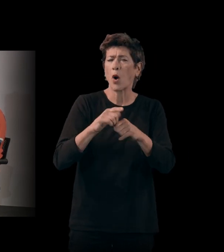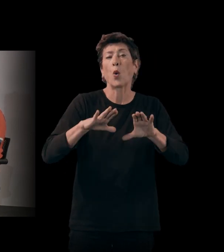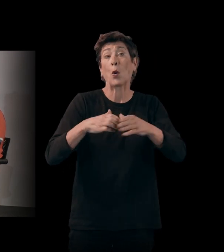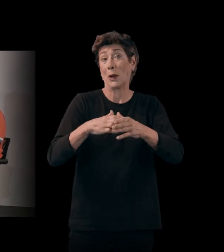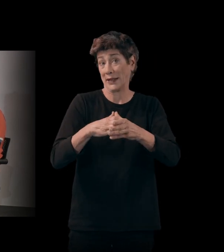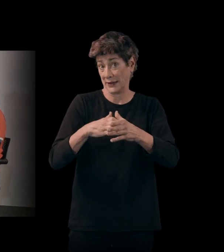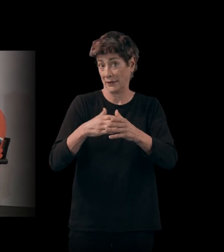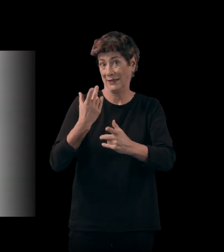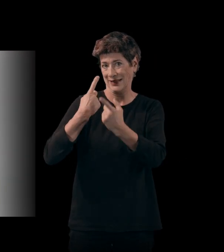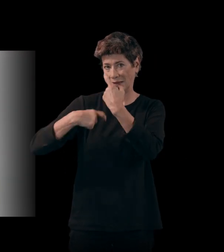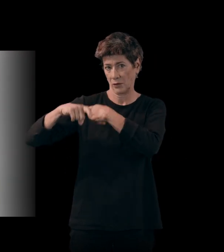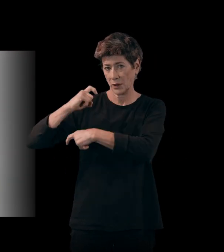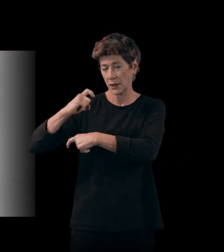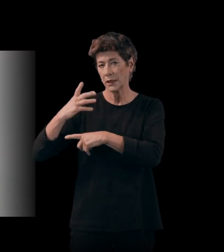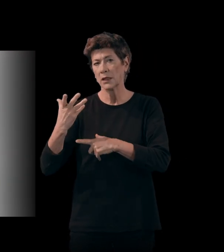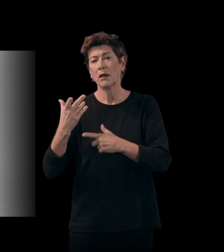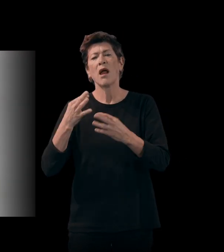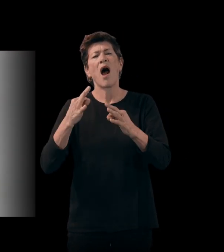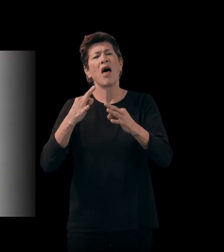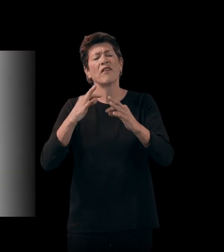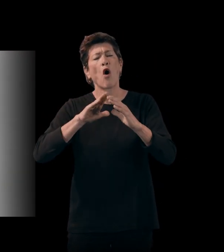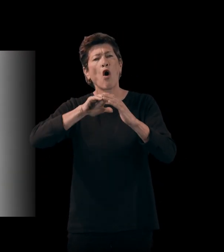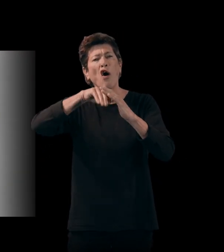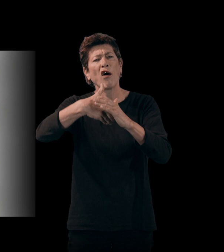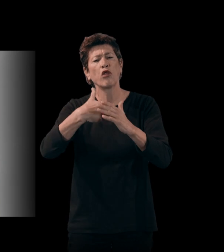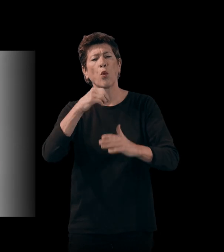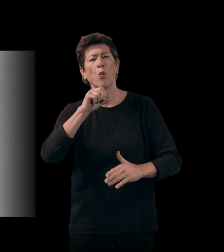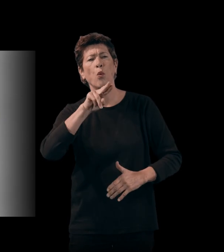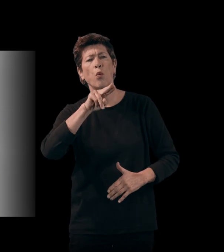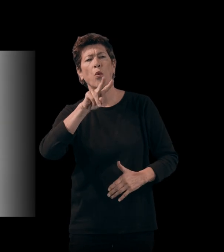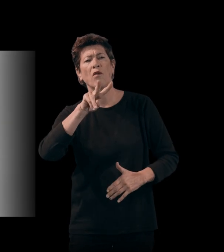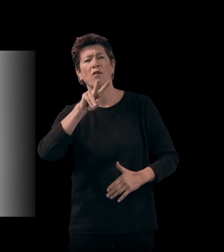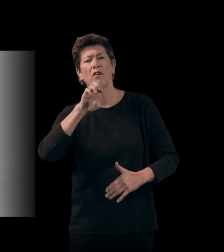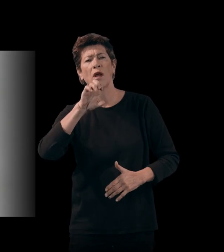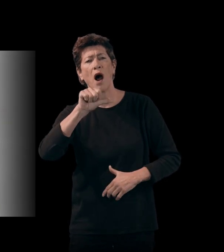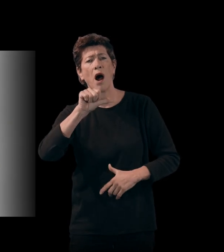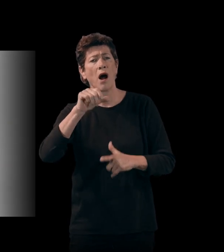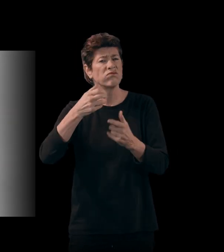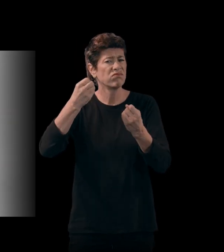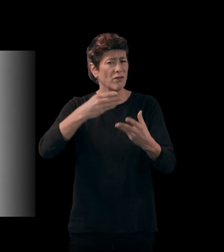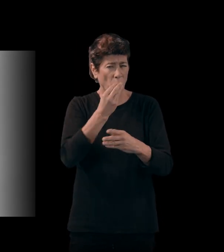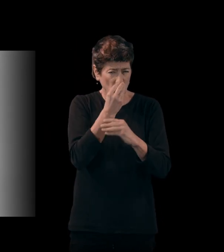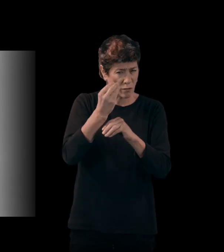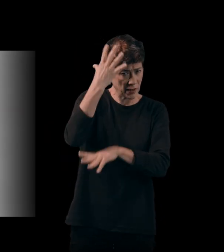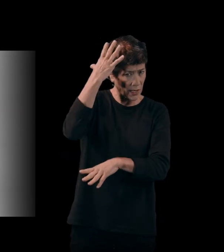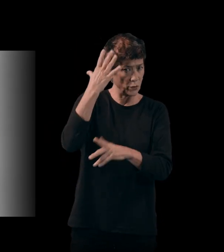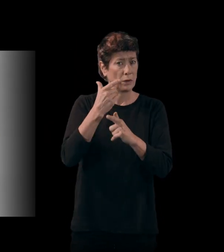et historique, il y a donc l'affaire de la grotte d'Ouvéa, ce qui s'est passé en Nouvelle-Calédonie en 1988, qui intervient d'une part assez tard dans le livre, donc,